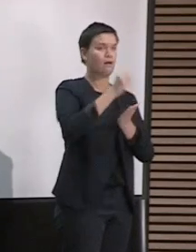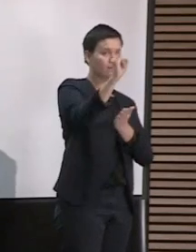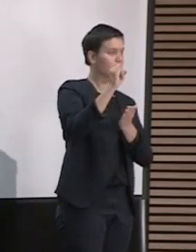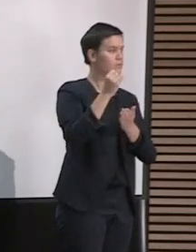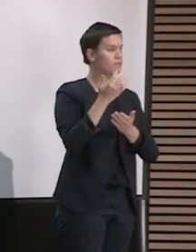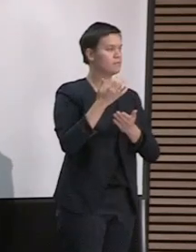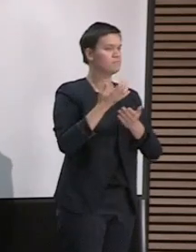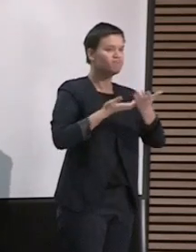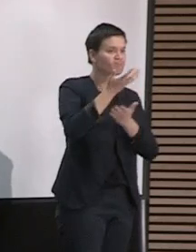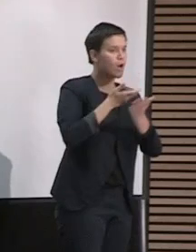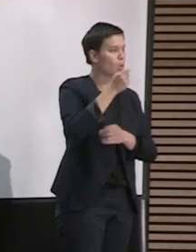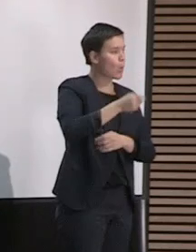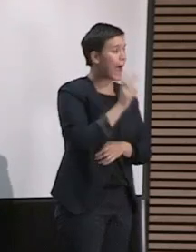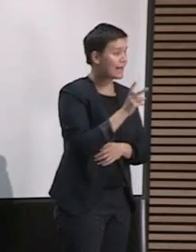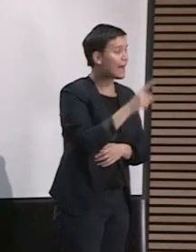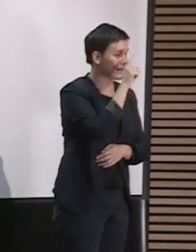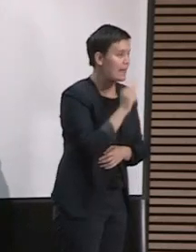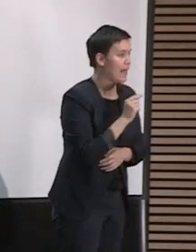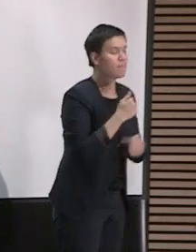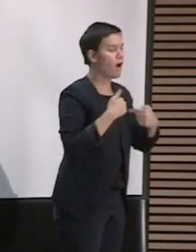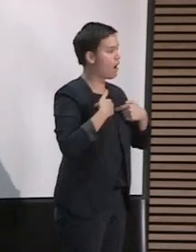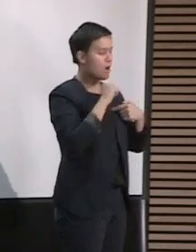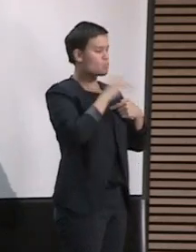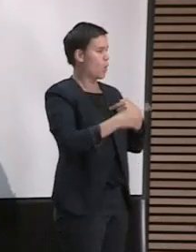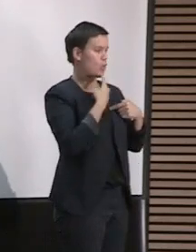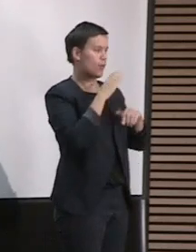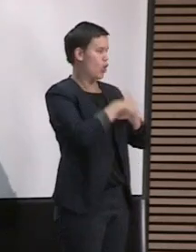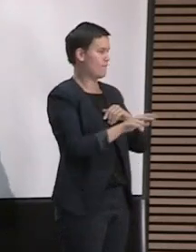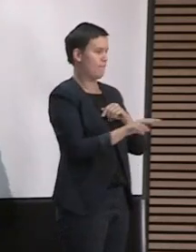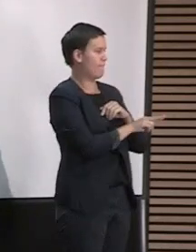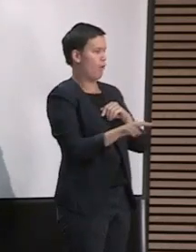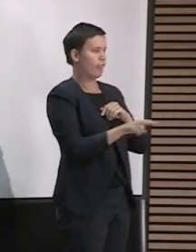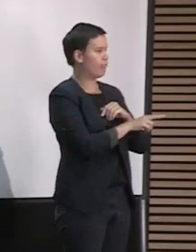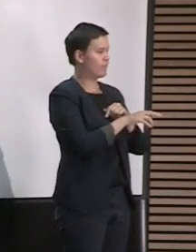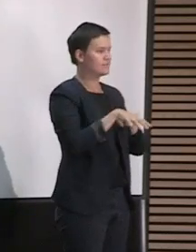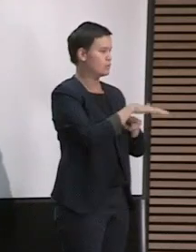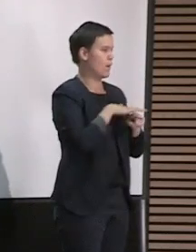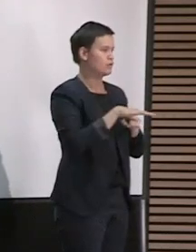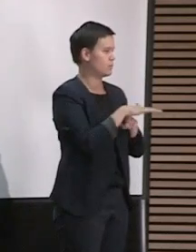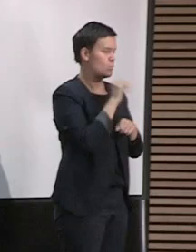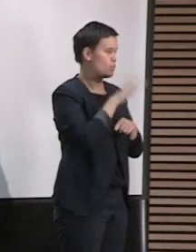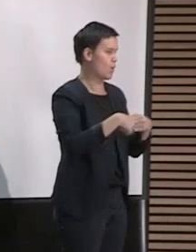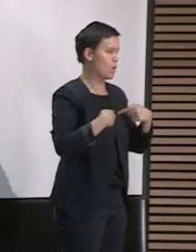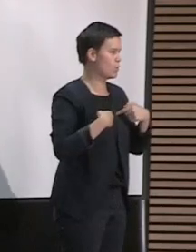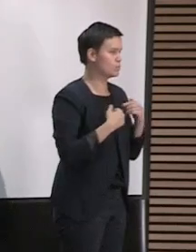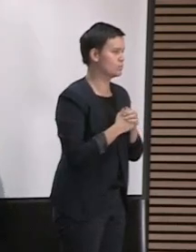nga ahuatanga kaore e hiahia ana maatau kia whai whi atu ai tatou ki. E tika ana, he tino maarama te tikanga ki nga